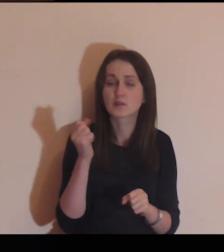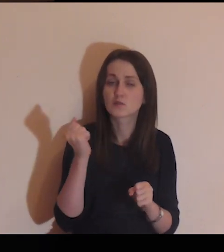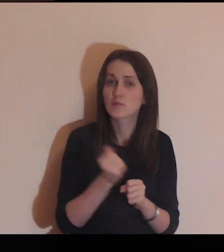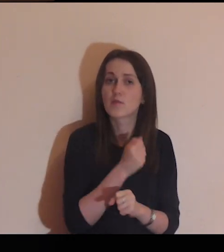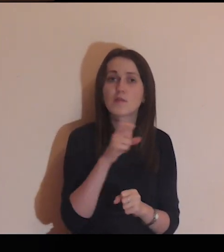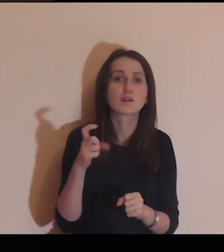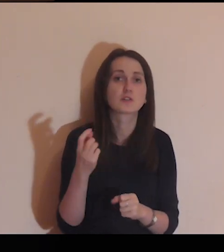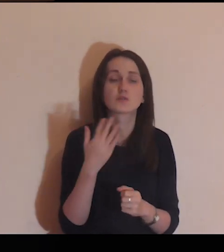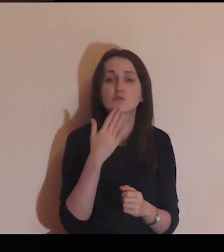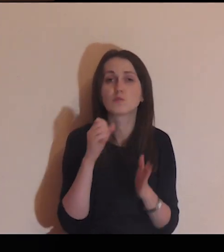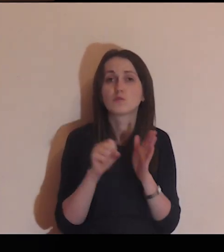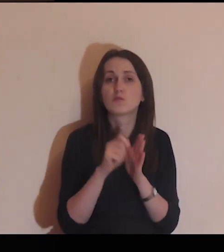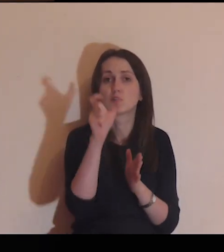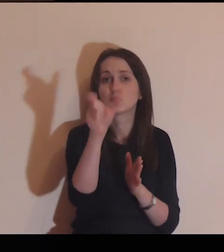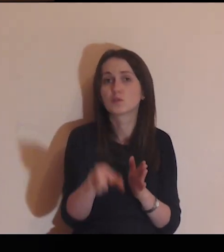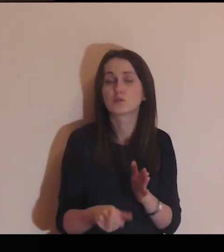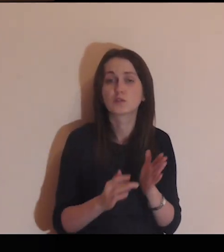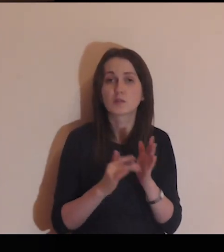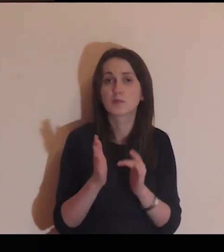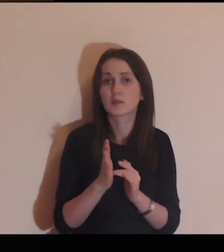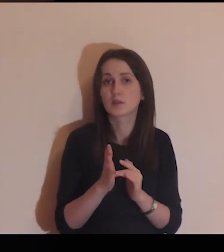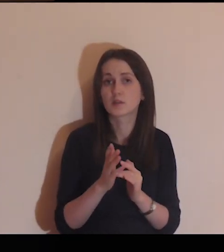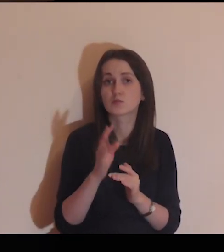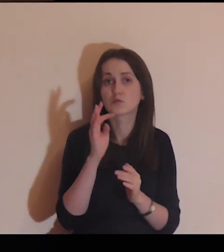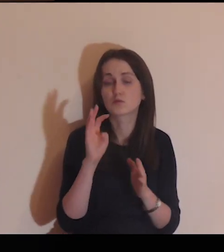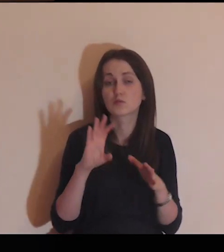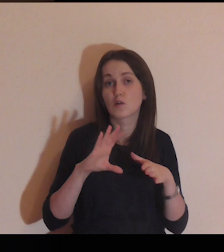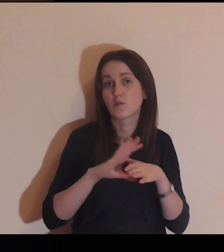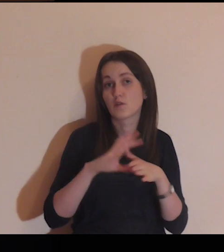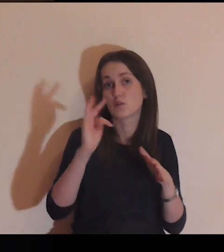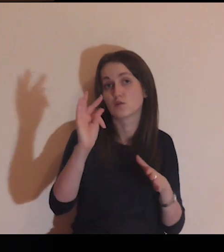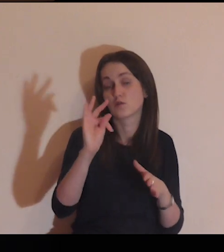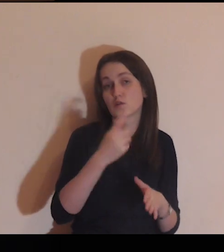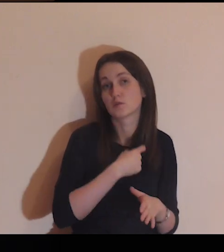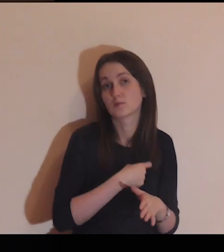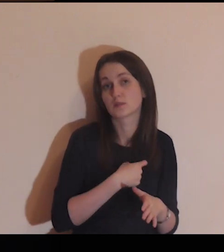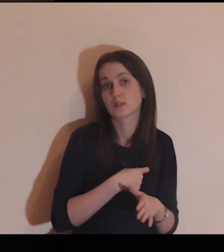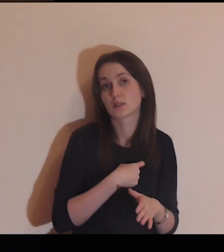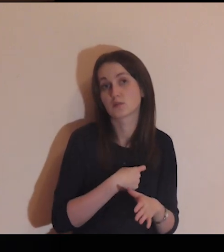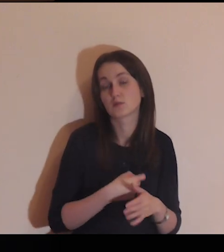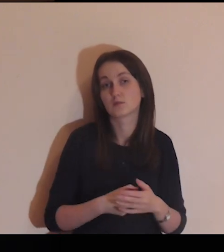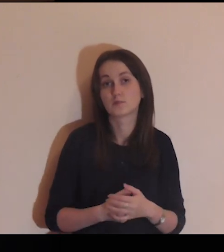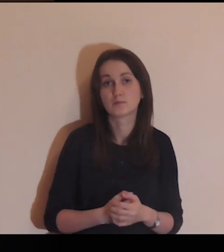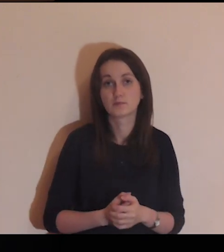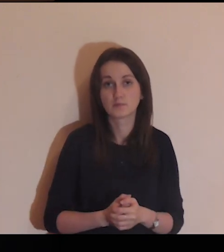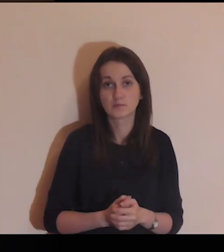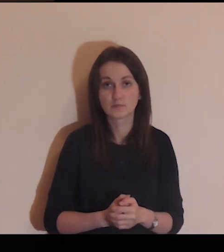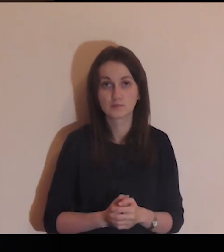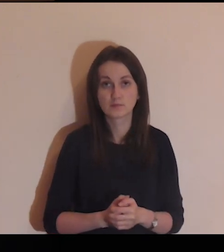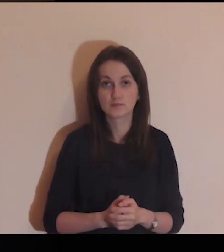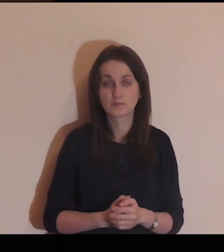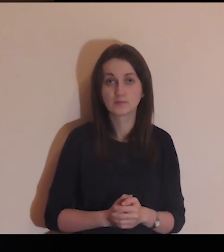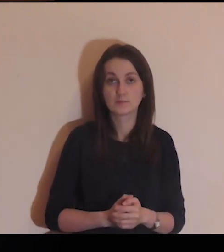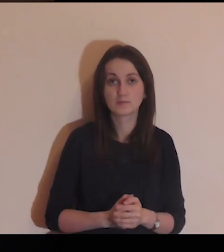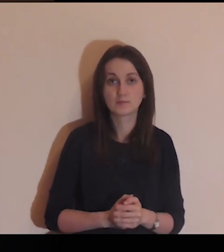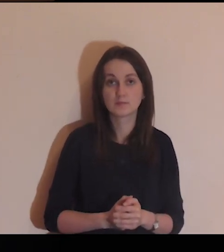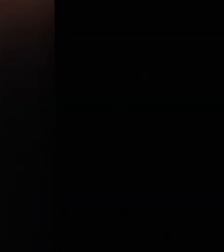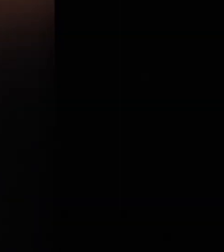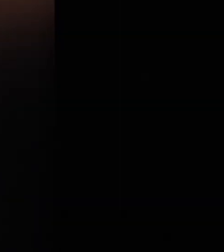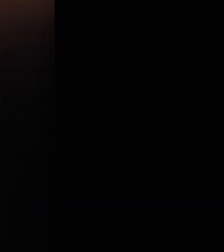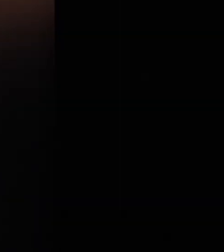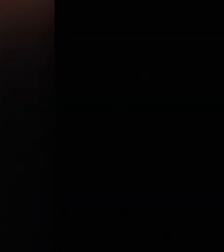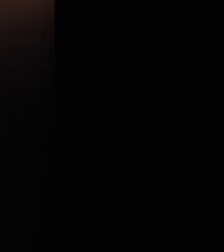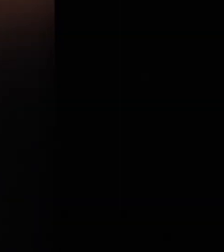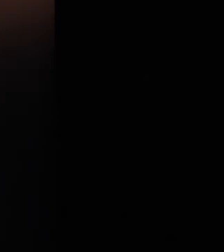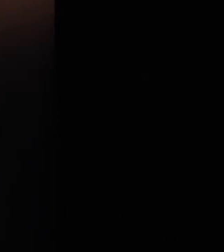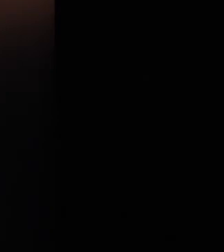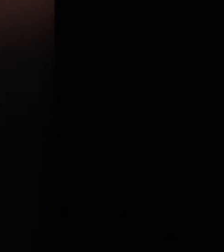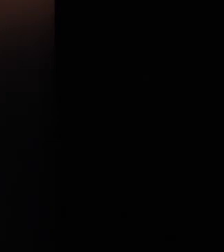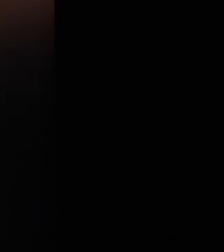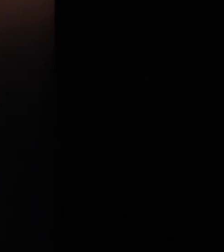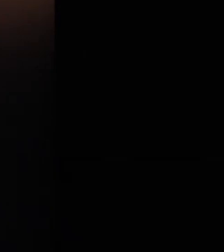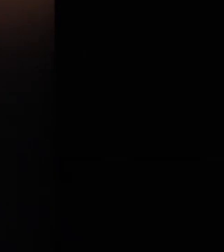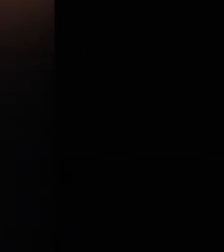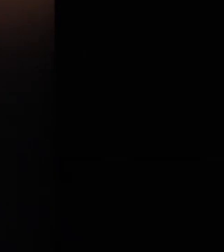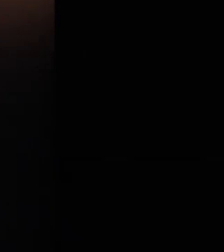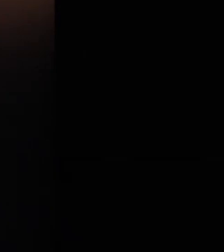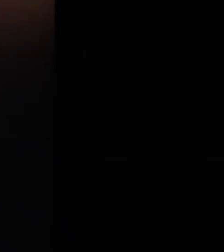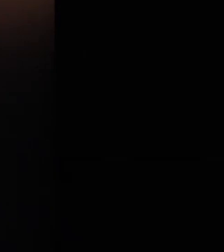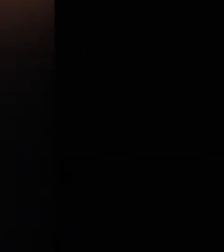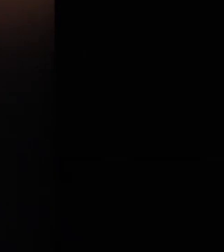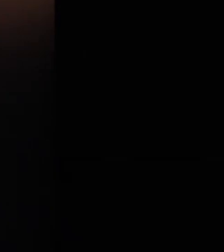ale traktuj bardzo poważnie, co On do ciebie mówi w twoim sercu.